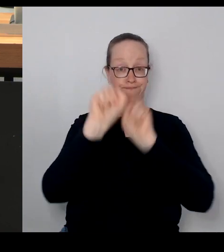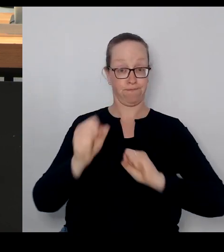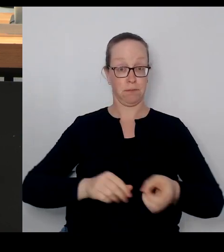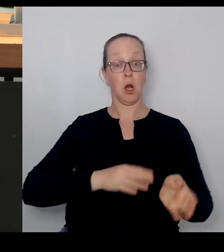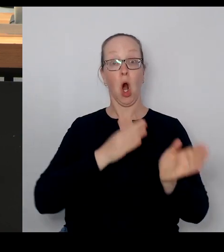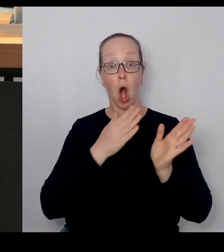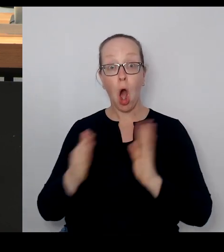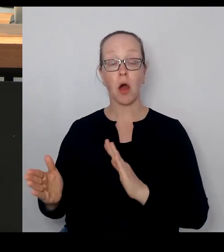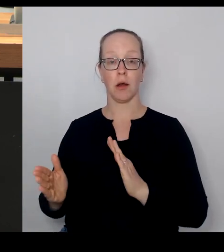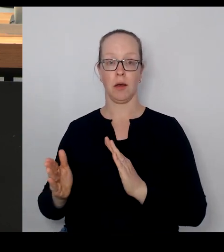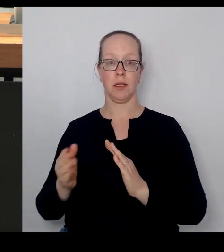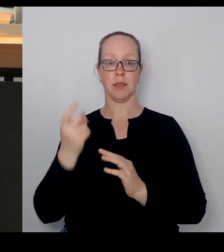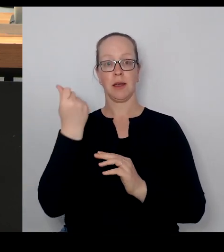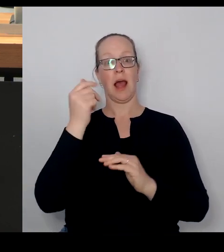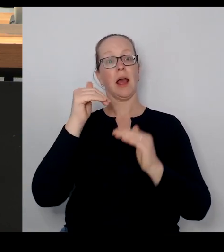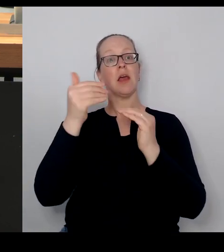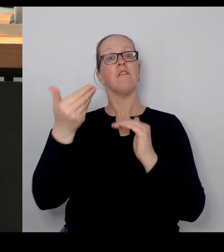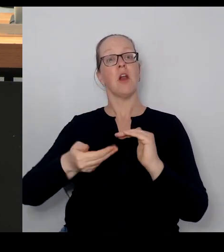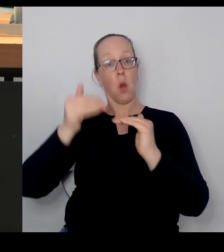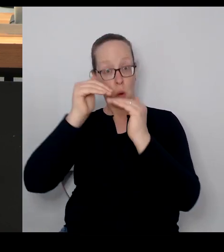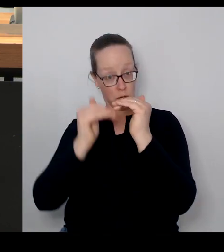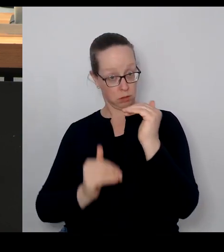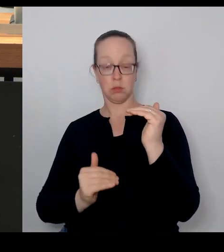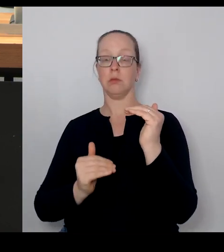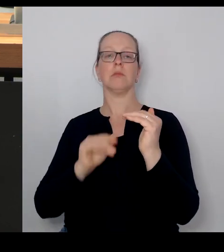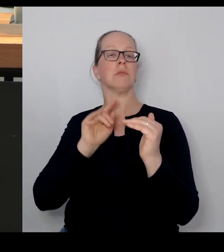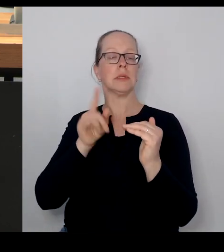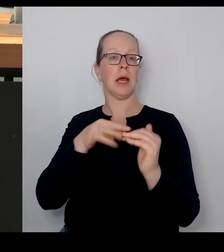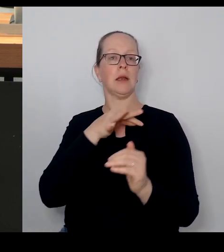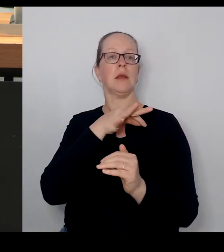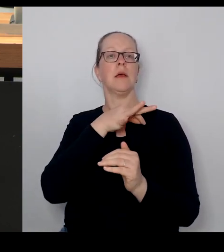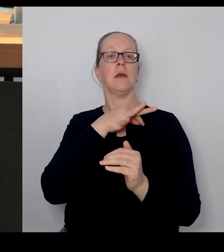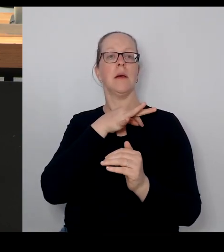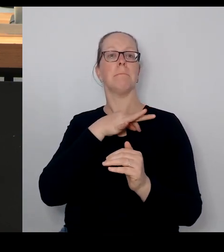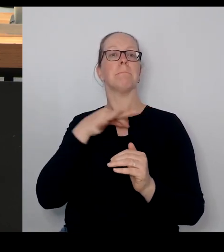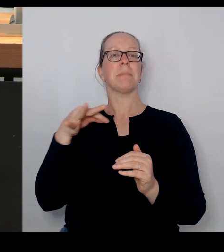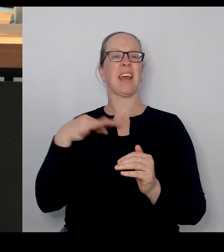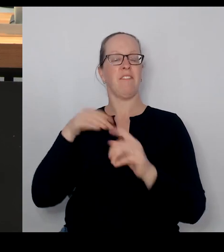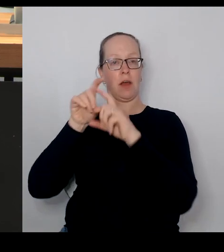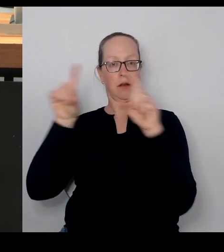billiger als öffentliche Firmen, die die Reinigung erbringen. Liebe Kolleginnen und Kollegen